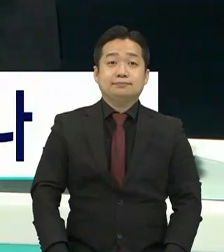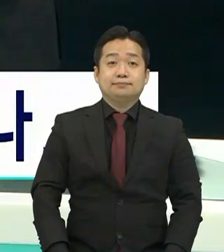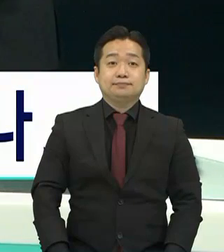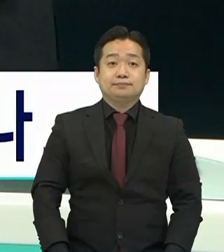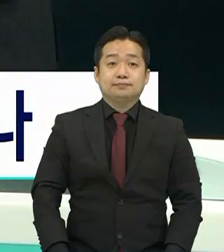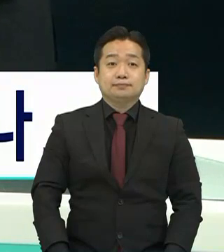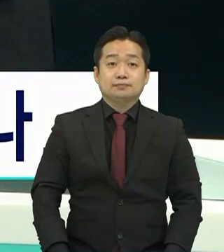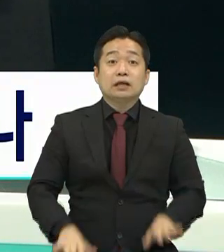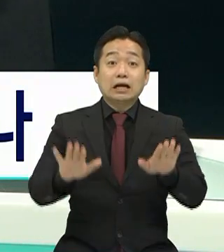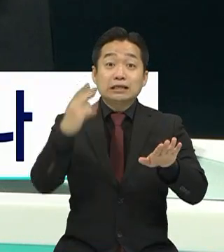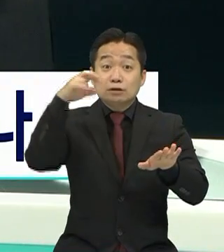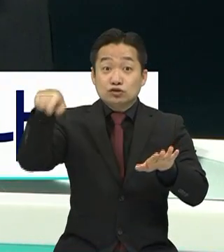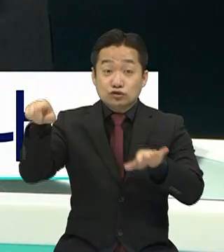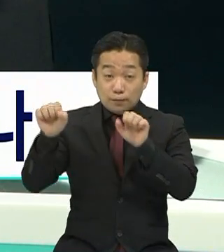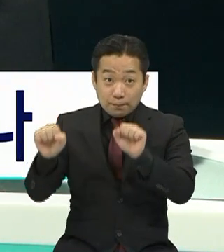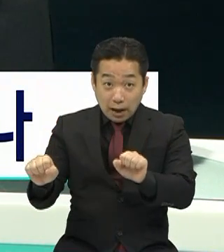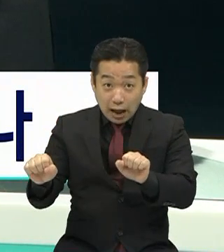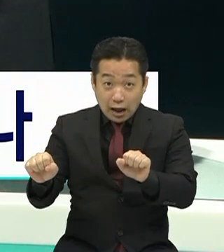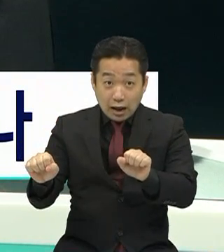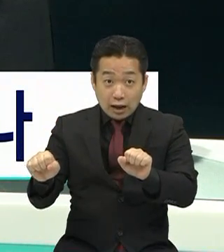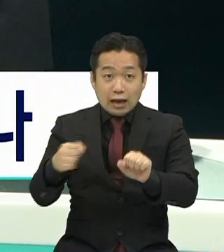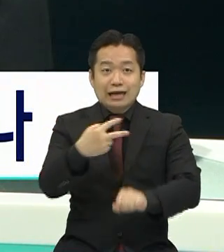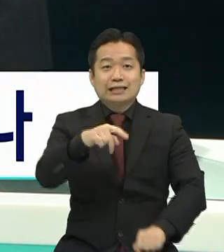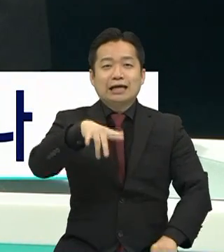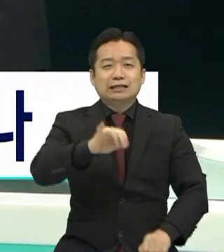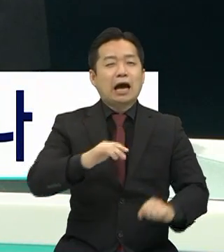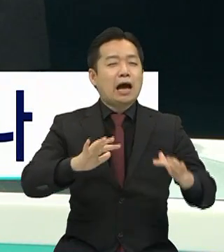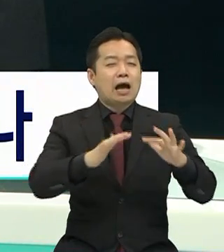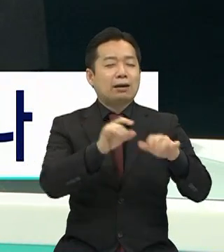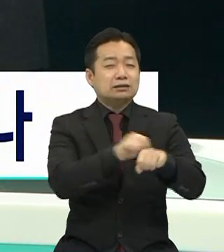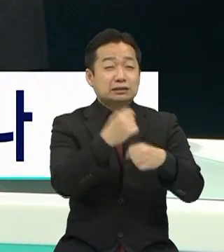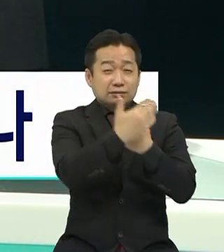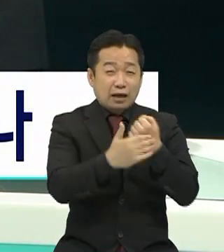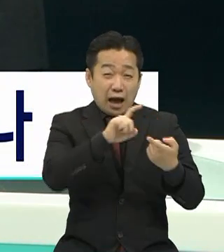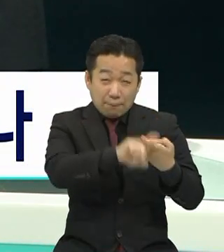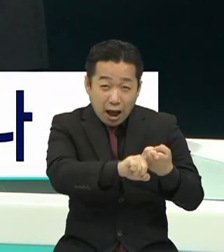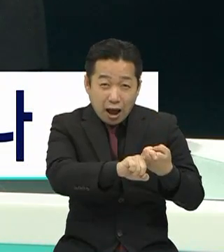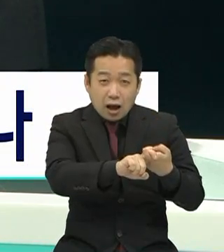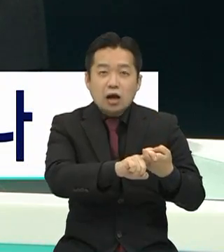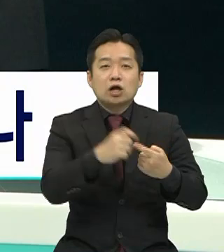(앵커) 현재 미국에 머물고 있는 대장동 개발 특혜 의혹의 또 다른 주요 인물,